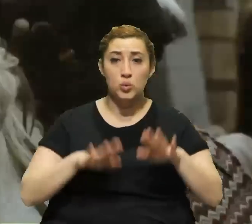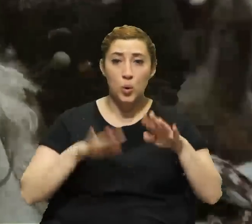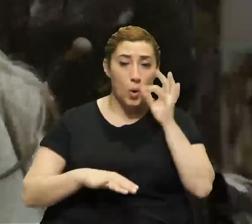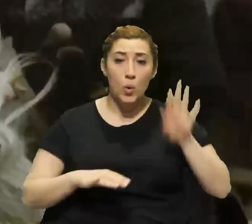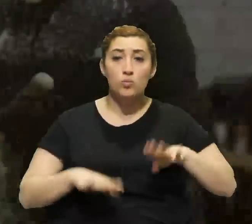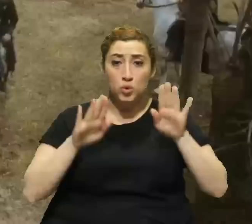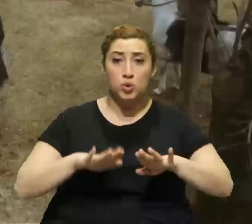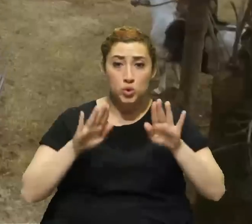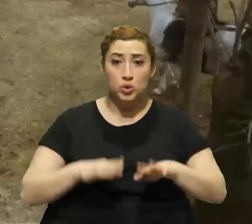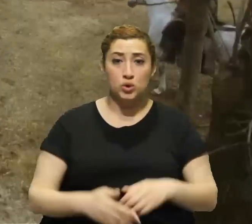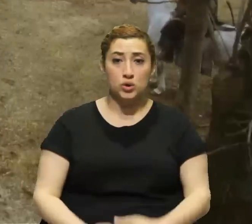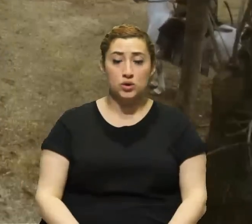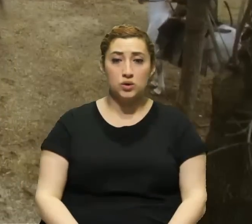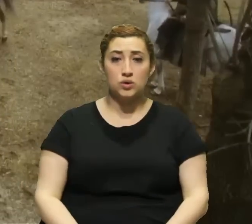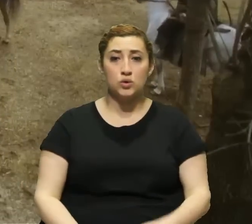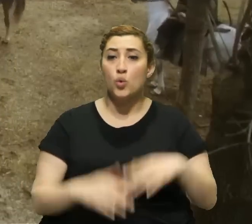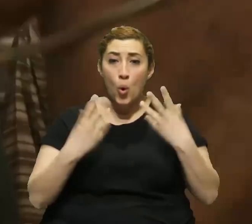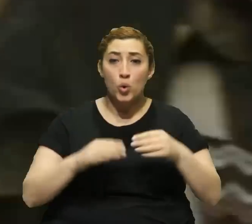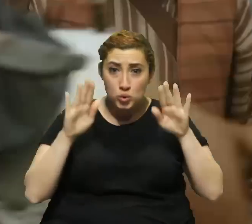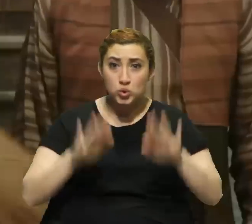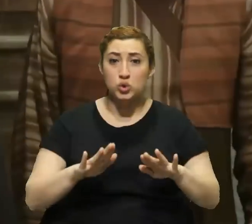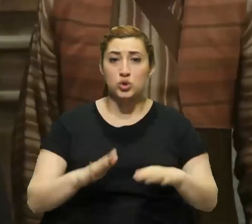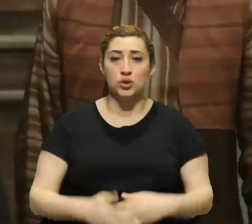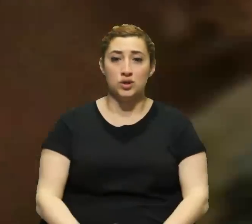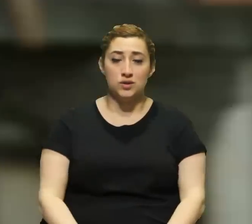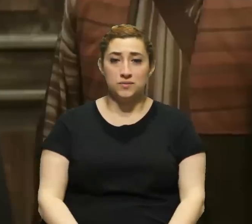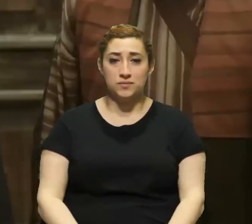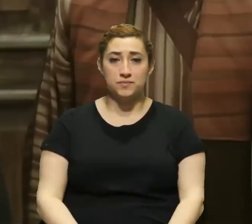Dur oğlum dur, oğlum dur oğlum dur!